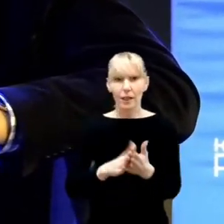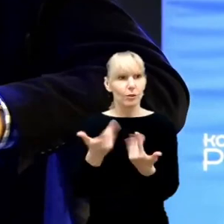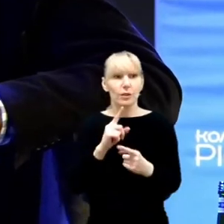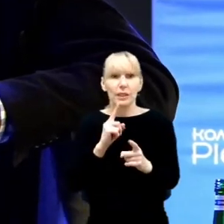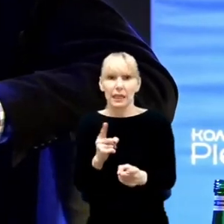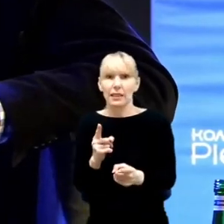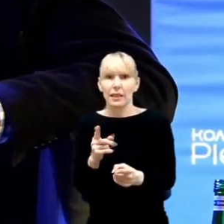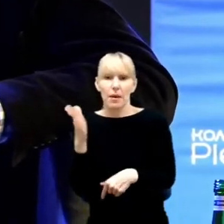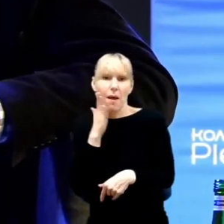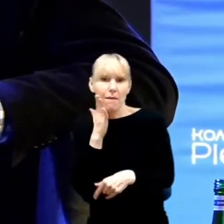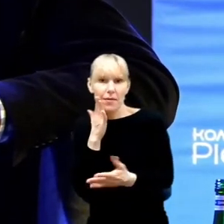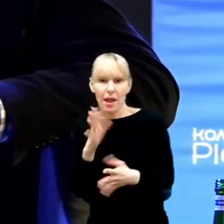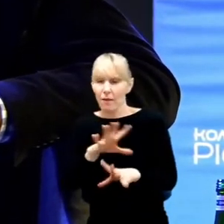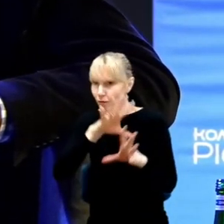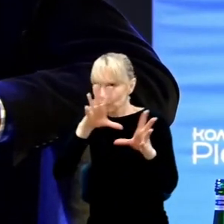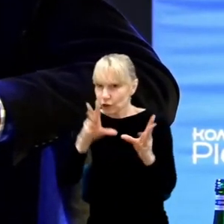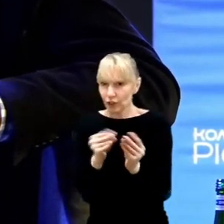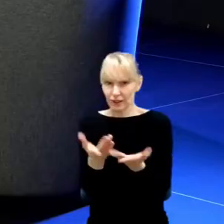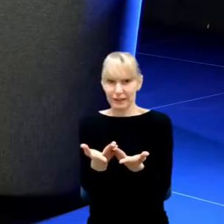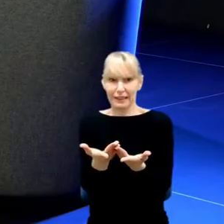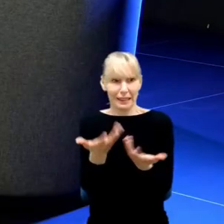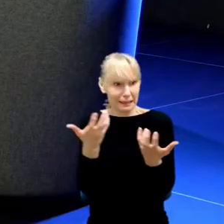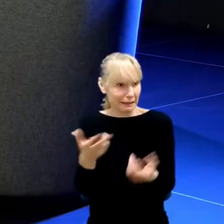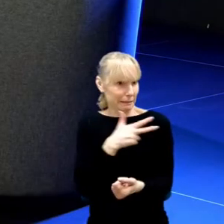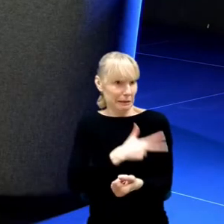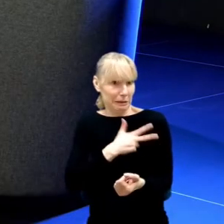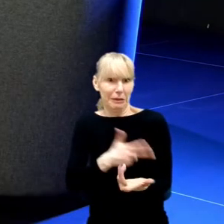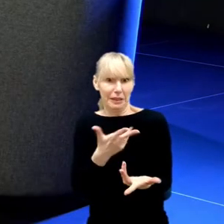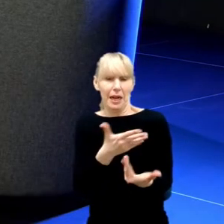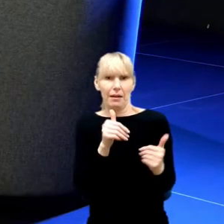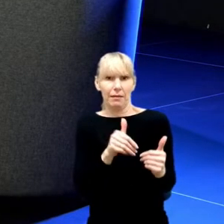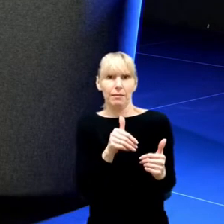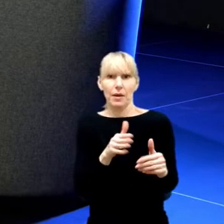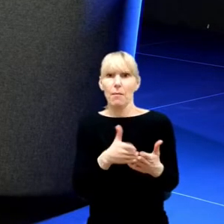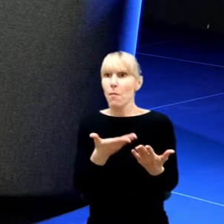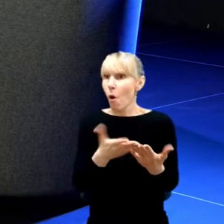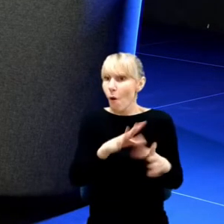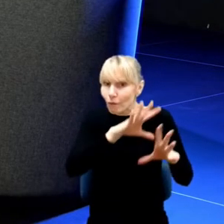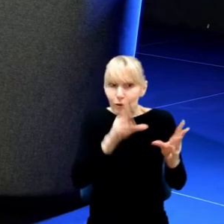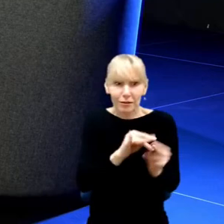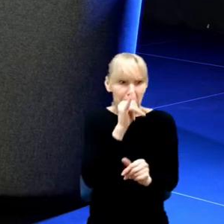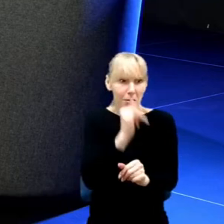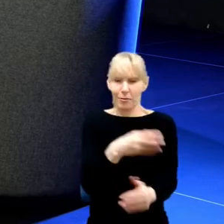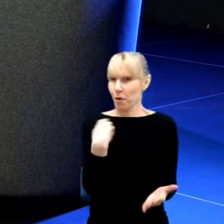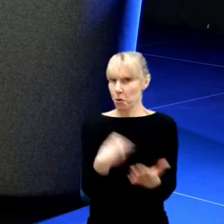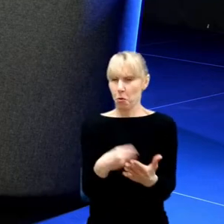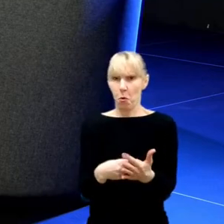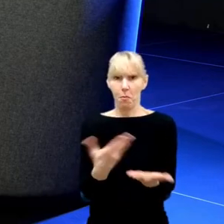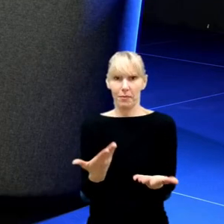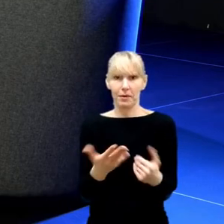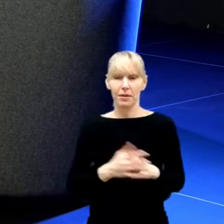pod socjal, bo no nie możemy sobie pozwolić. Porównajmy ceny, z czego się biorą zatem